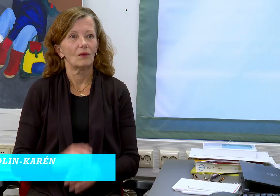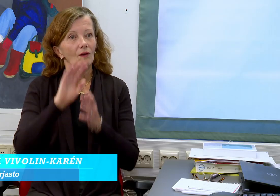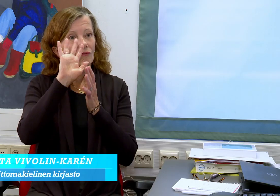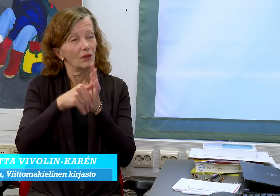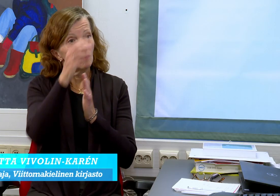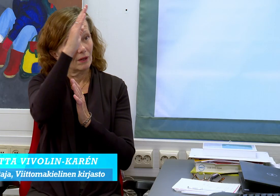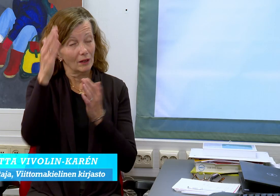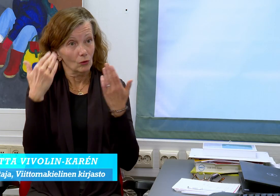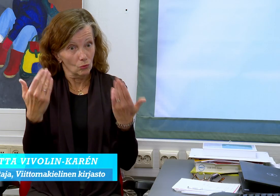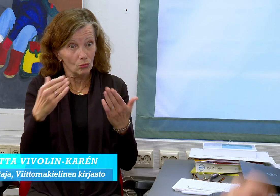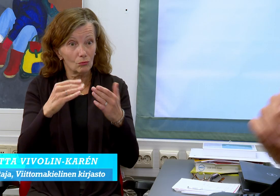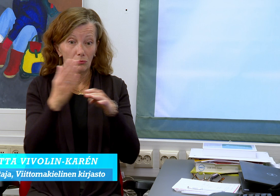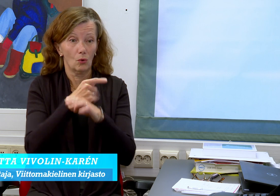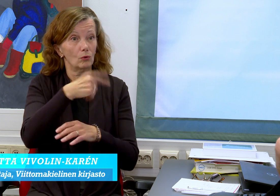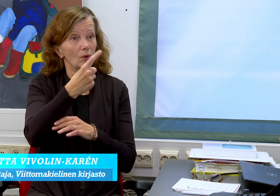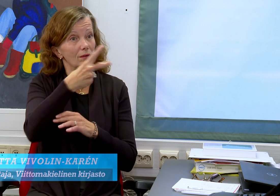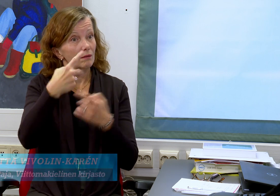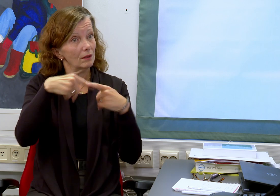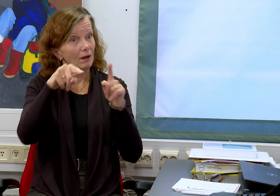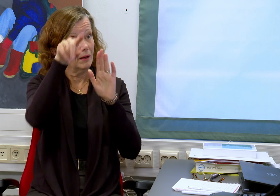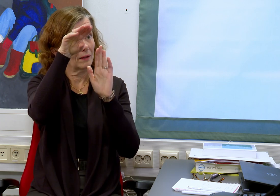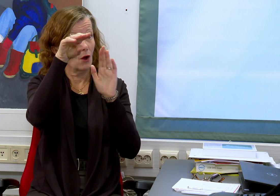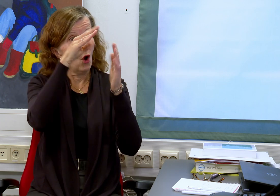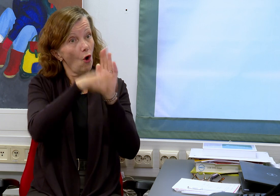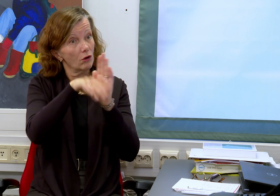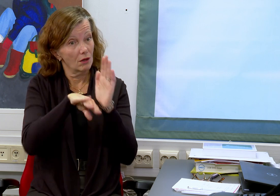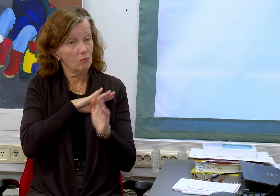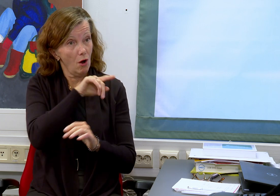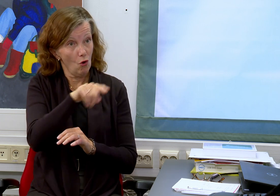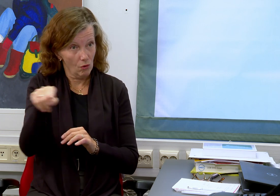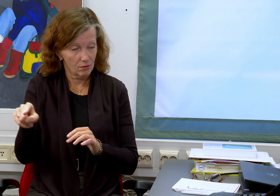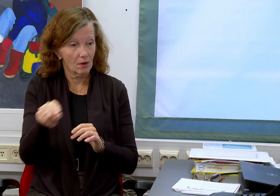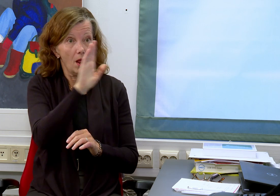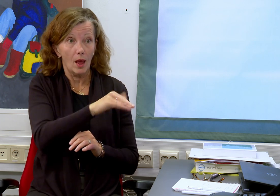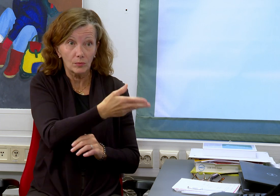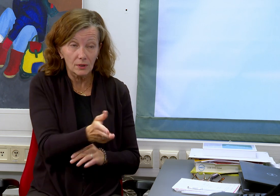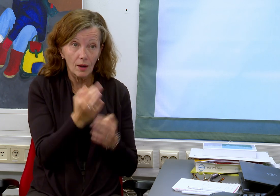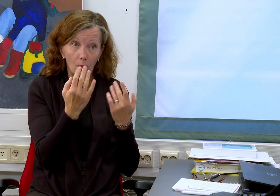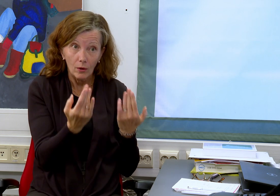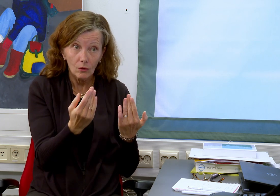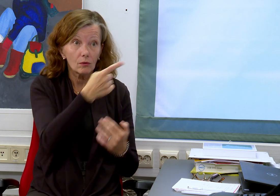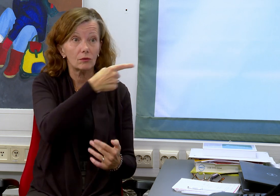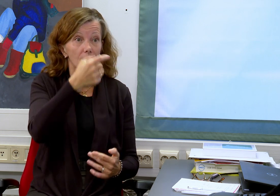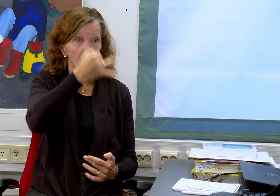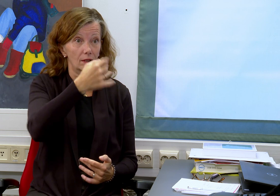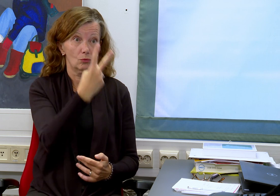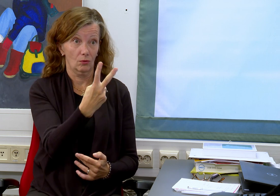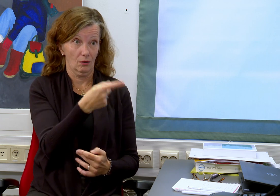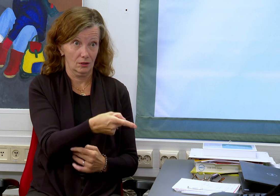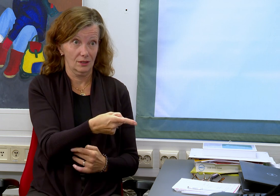Viittomakielisessä kirjastossa on tällä hetkellä kaikkiaan 1200 ohjelmaa, - joista 172 on suunnattu lapsille.